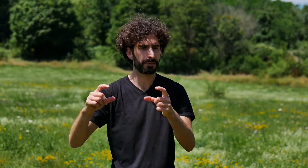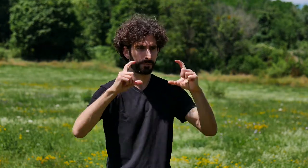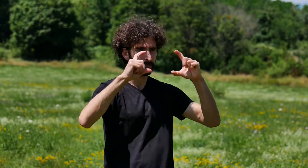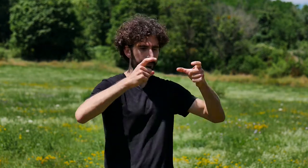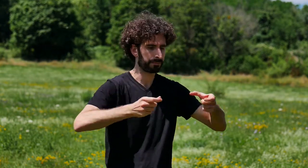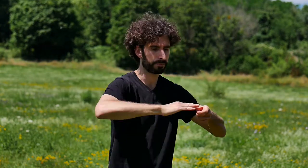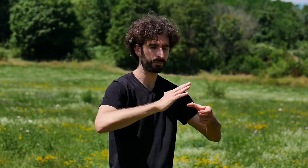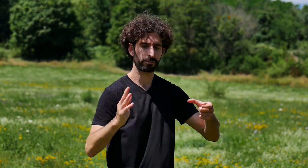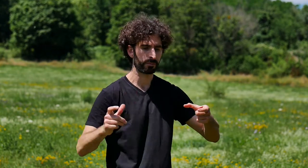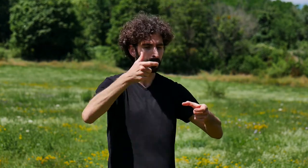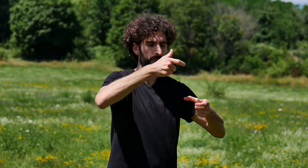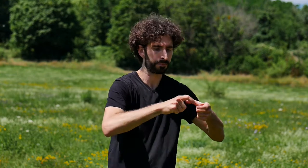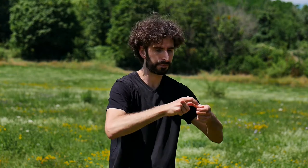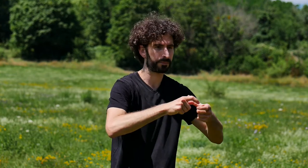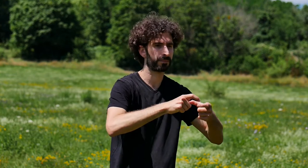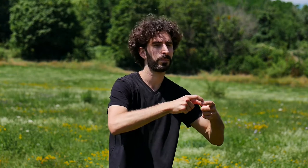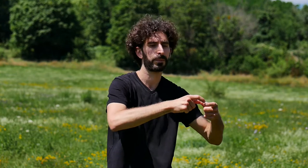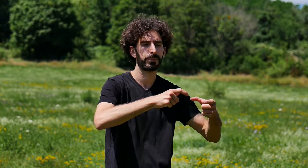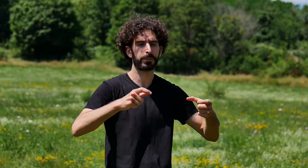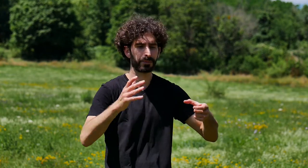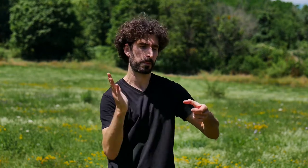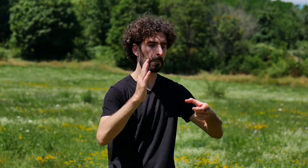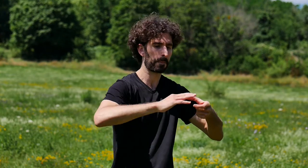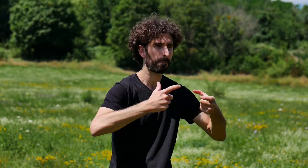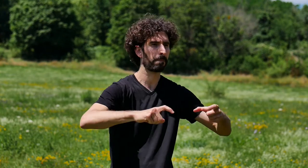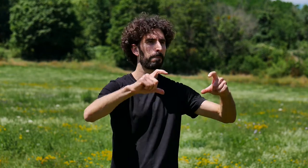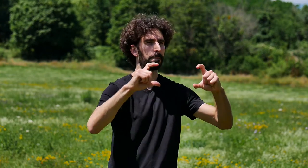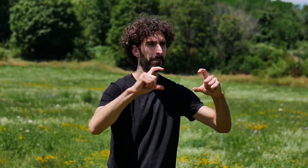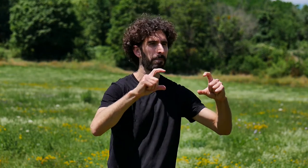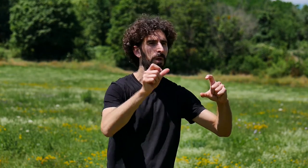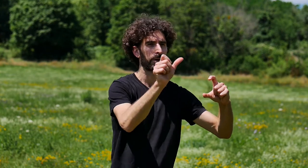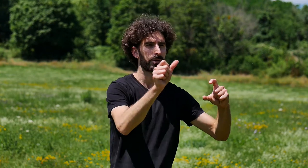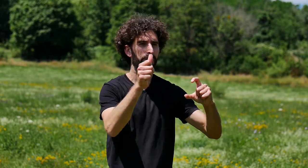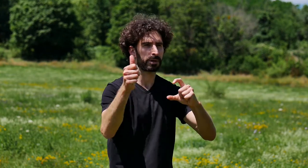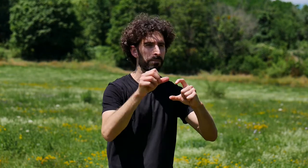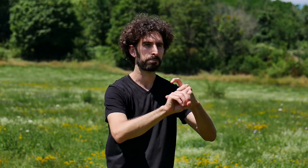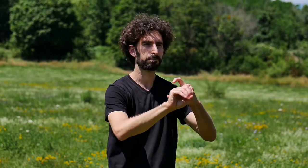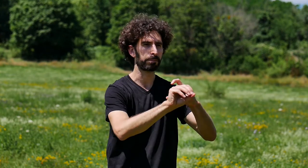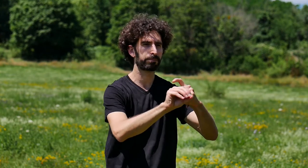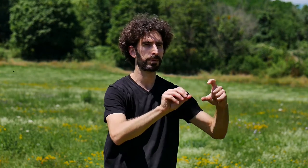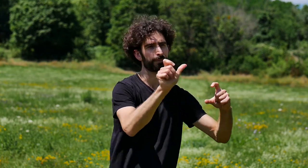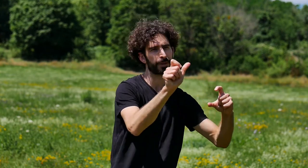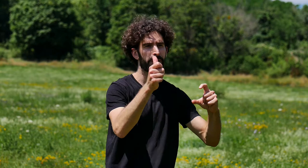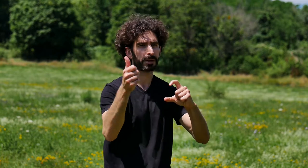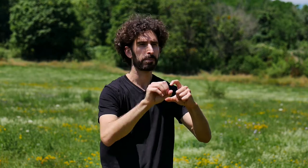que l'on plaçait dans l'appareil photo. On déplaçait le film à chaque prise de vue